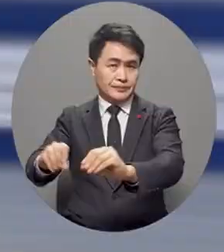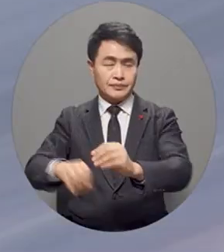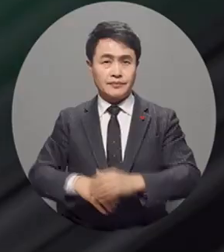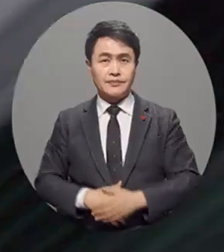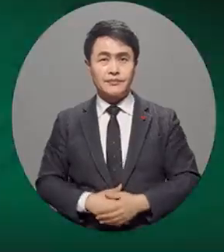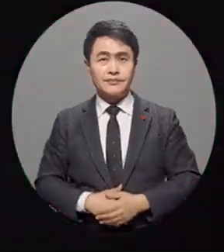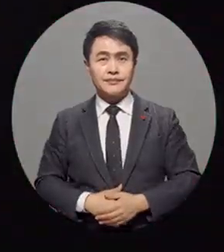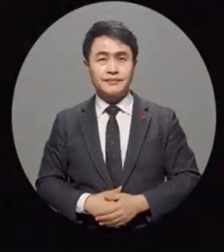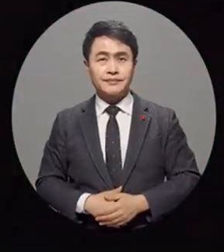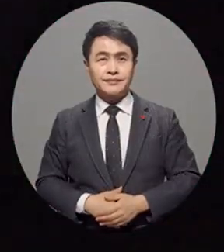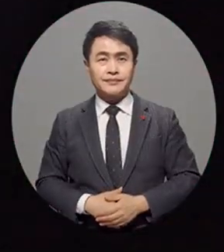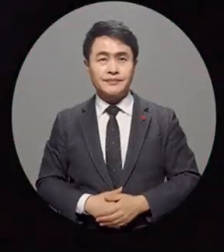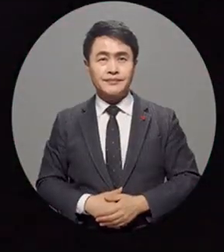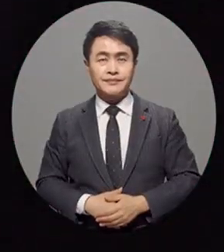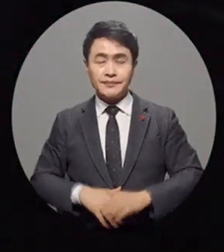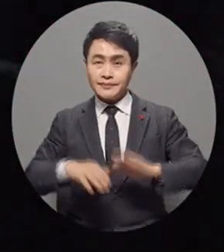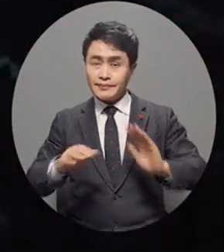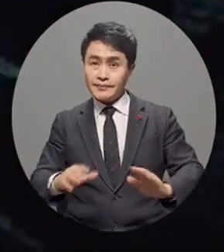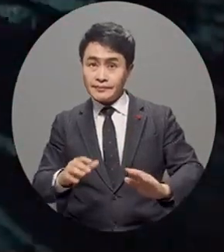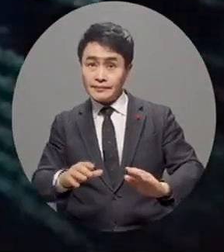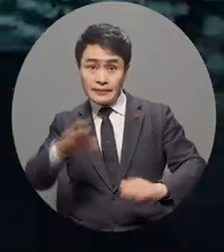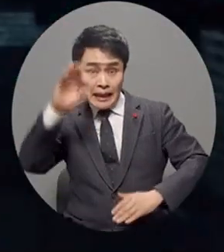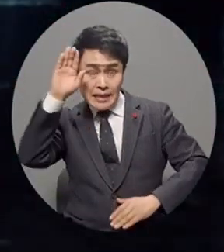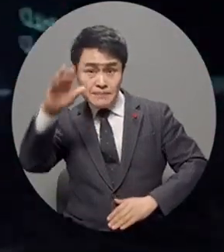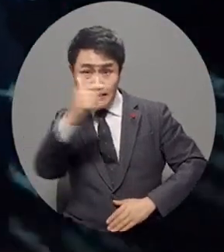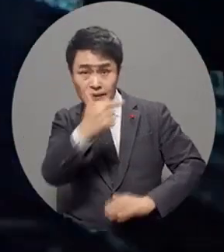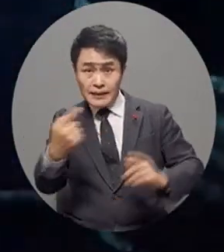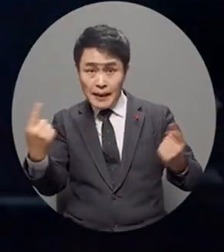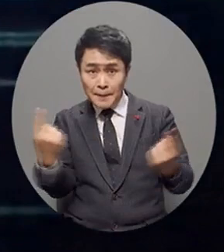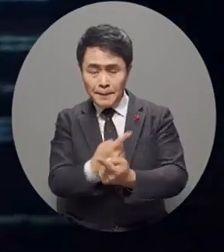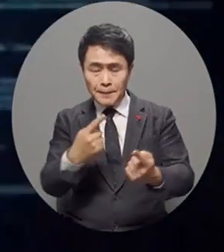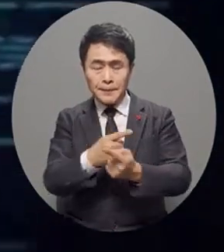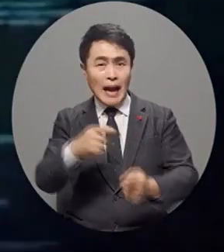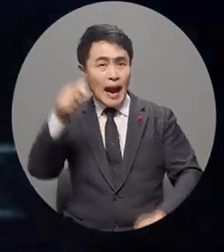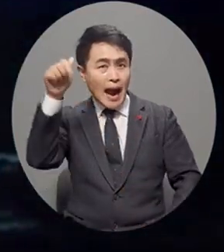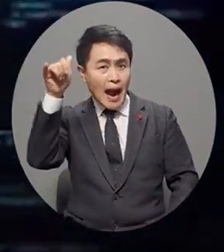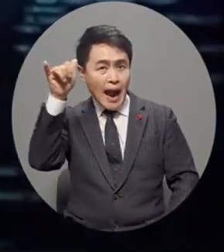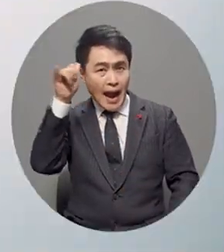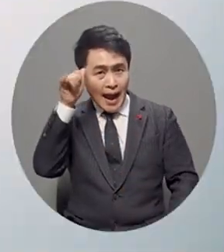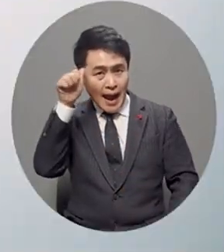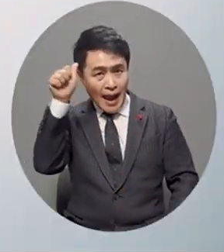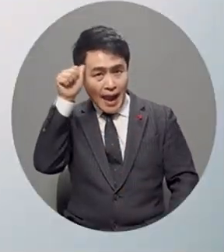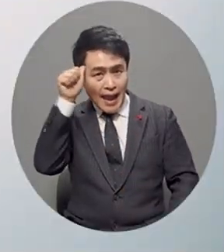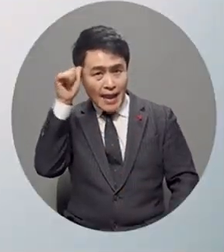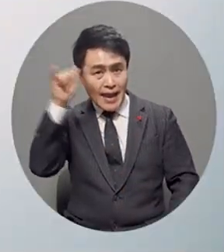일본산 수산물 수입을 전면 금지했습니다. 인류의 미래를 크게 바꿀 인공지능.